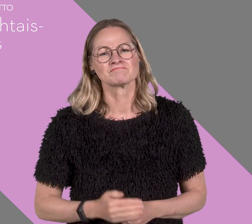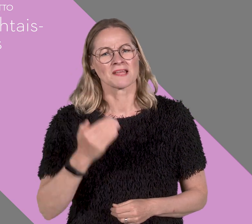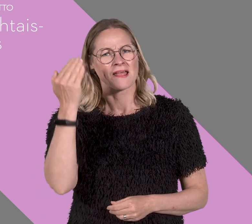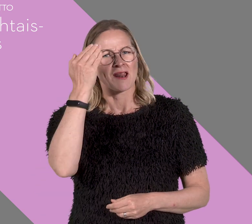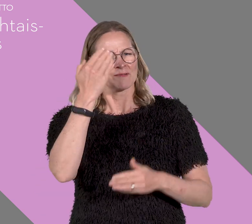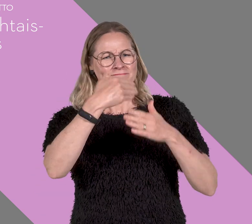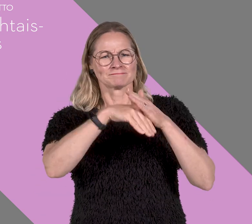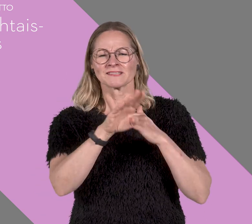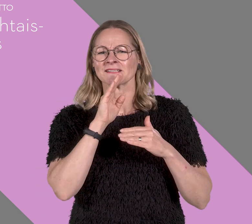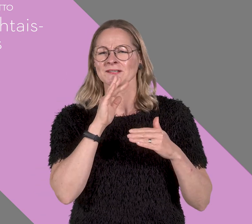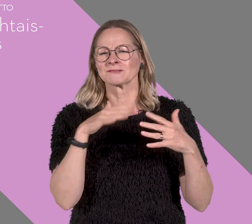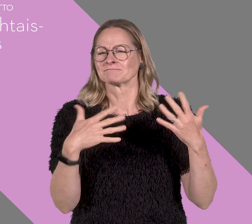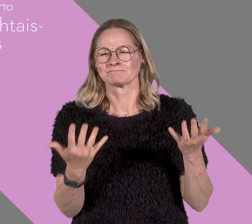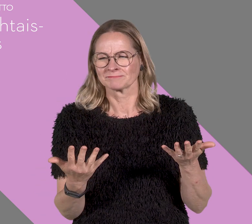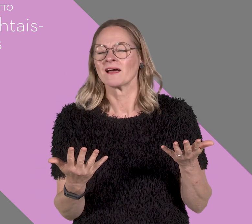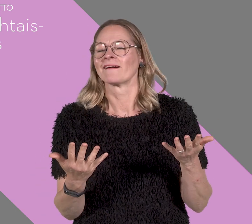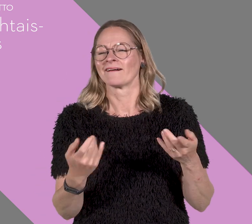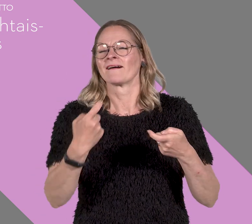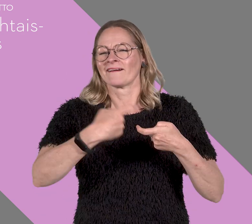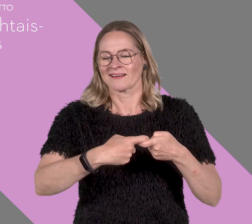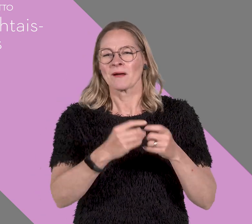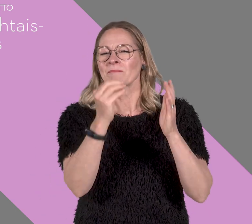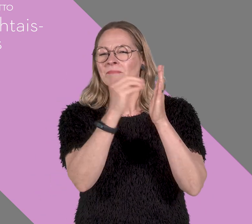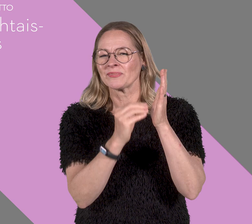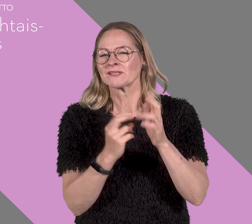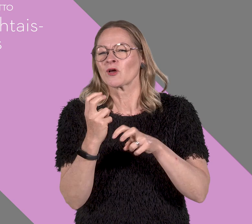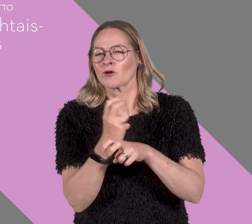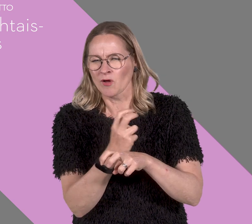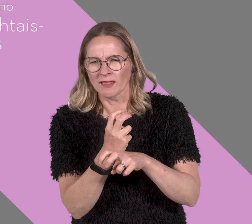Elokuva kertoo nimensä mukaisesti matikan kokeesta, -